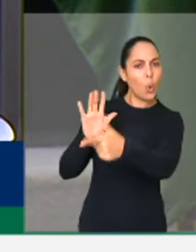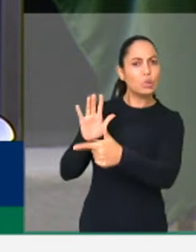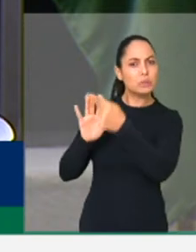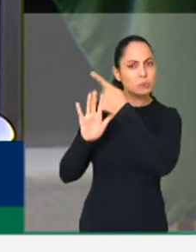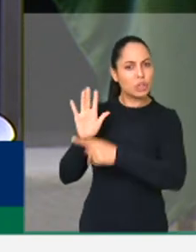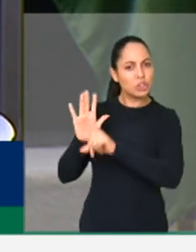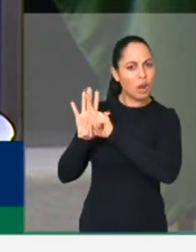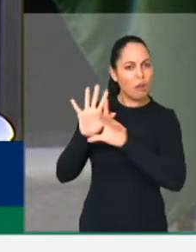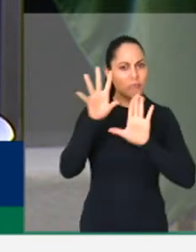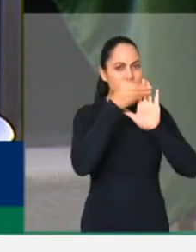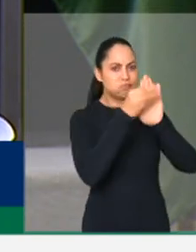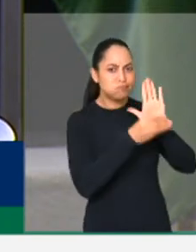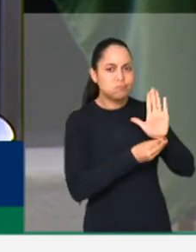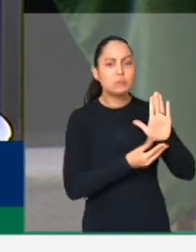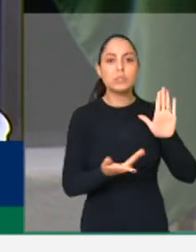TRIBUNAL FEDERAL NA MATÉRIAS ESTRANHAS AO CONTEÚDO LITRO